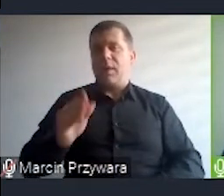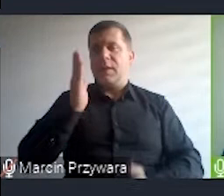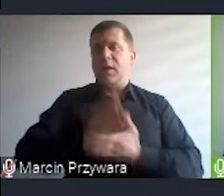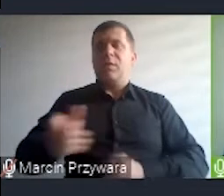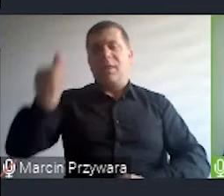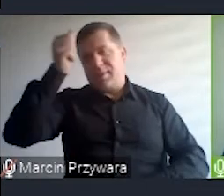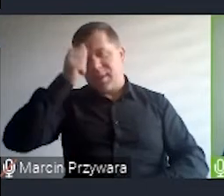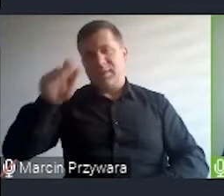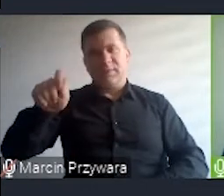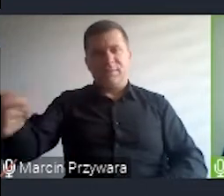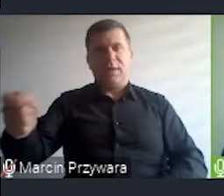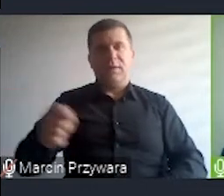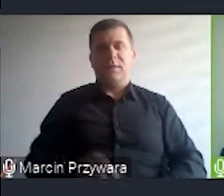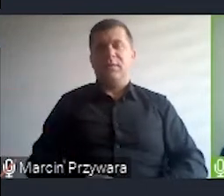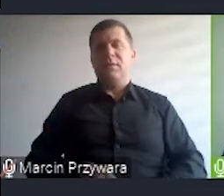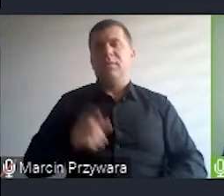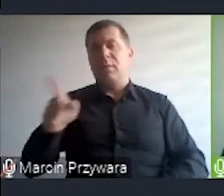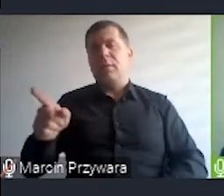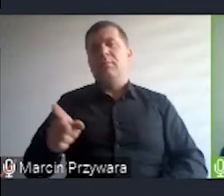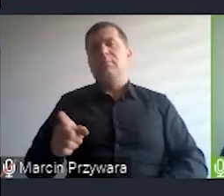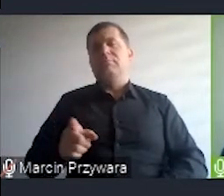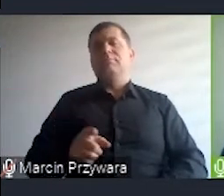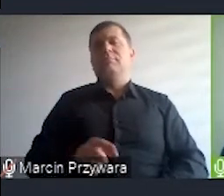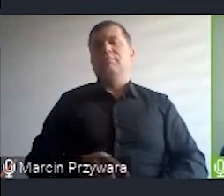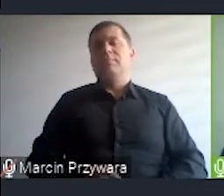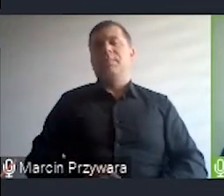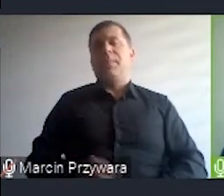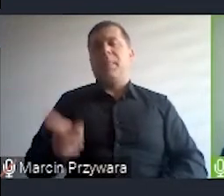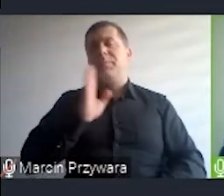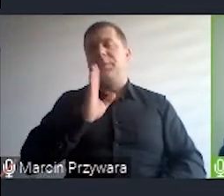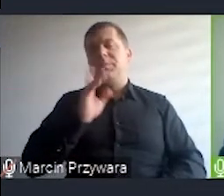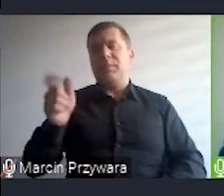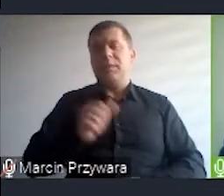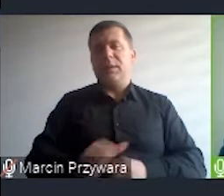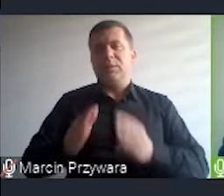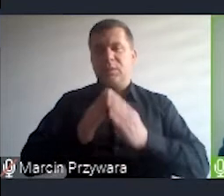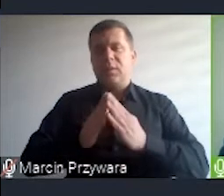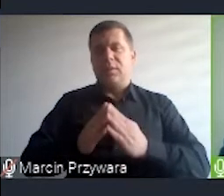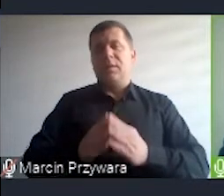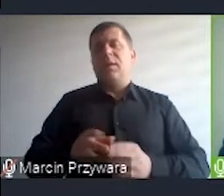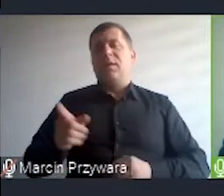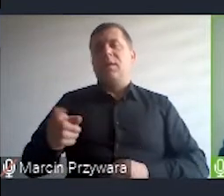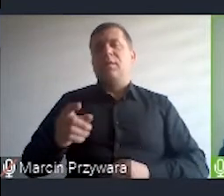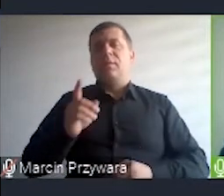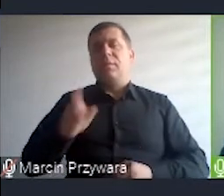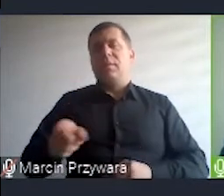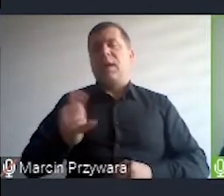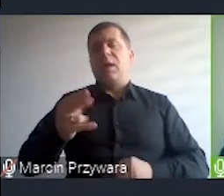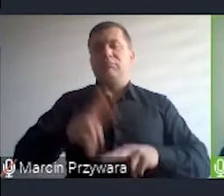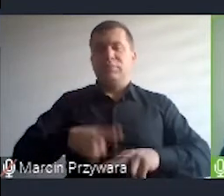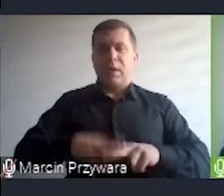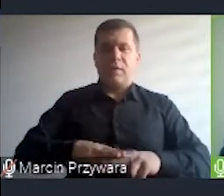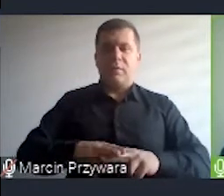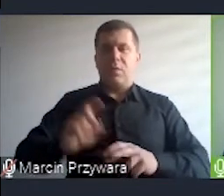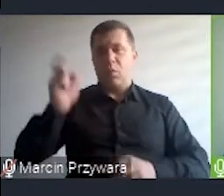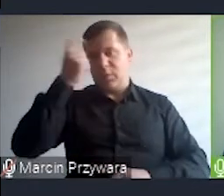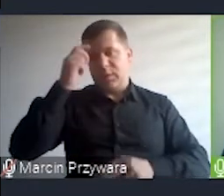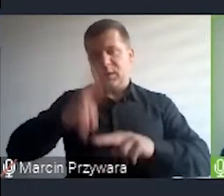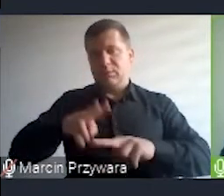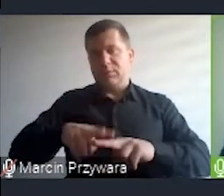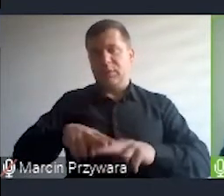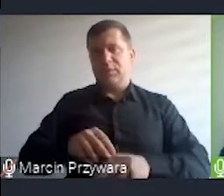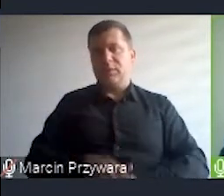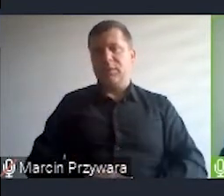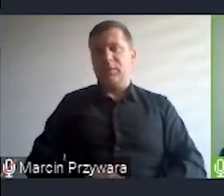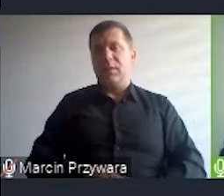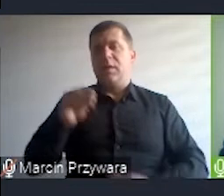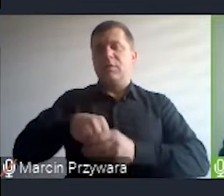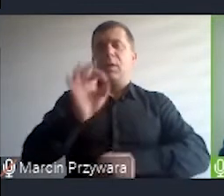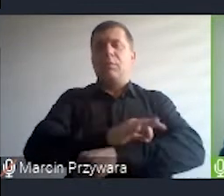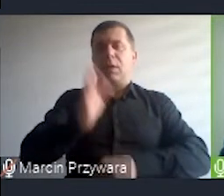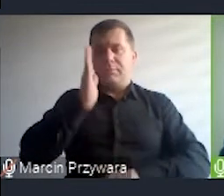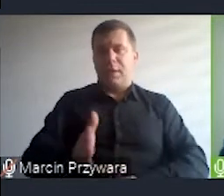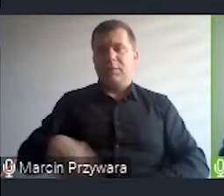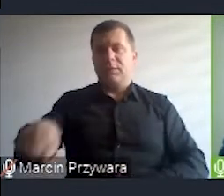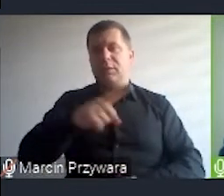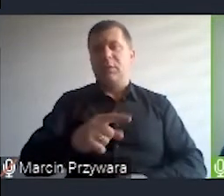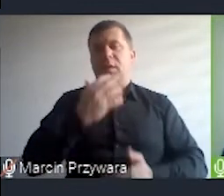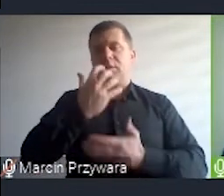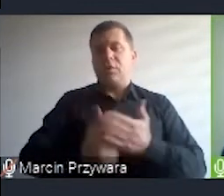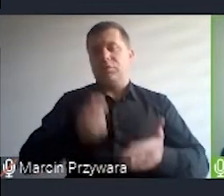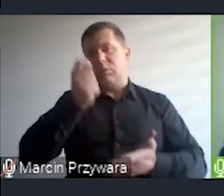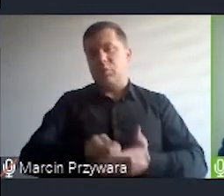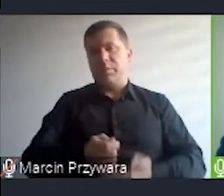tylko nazwę, która zrzesza, która przykrywa po prostu określony rodzaj sprzętu, głownie sprzętu, który w projektach będziecie kupować.